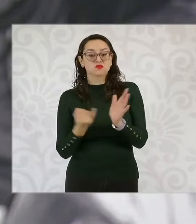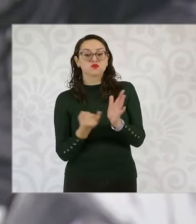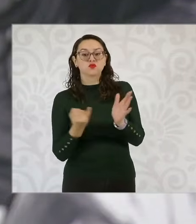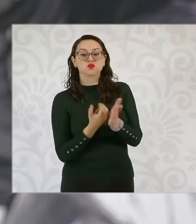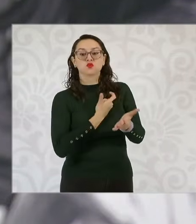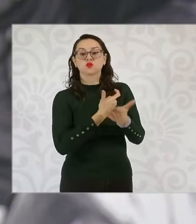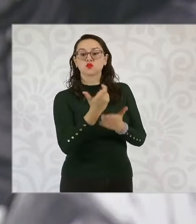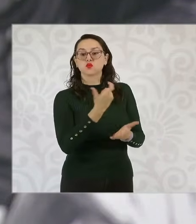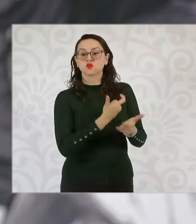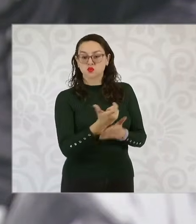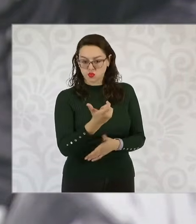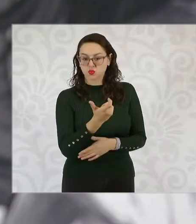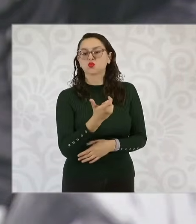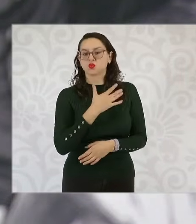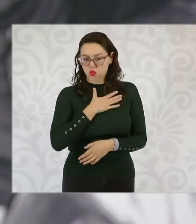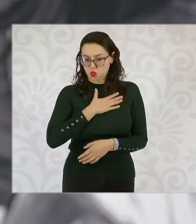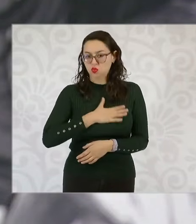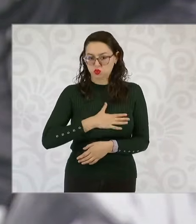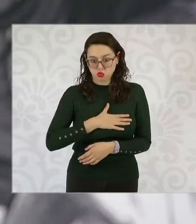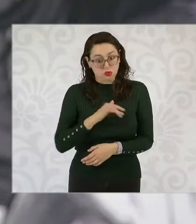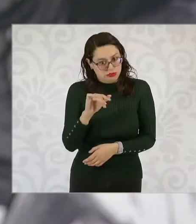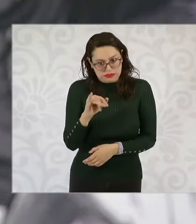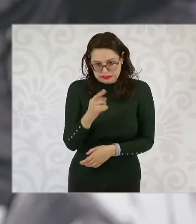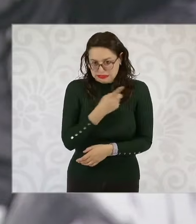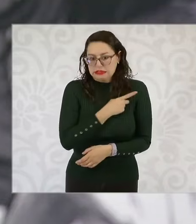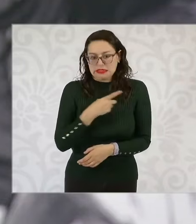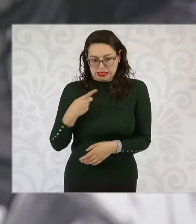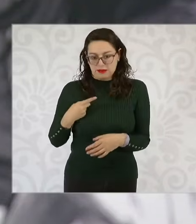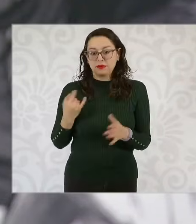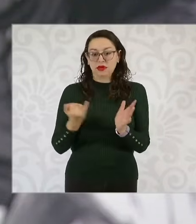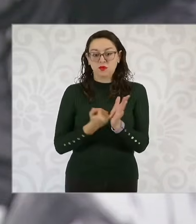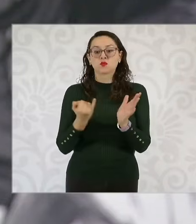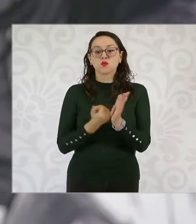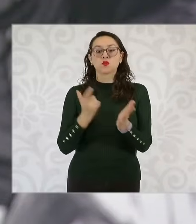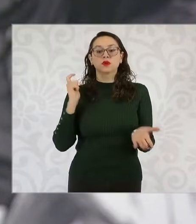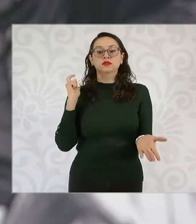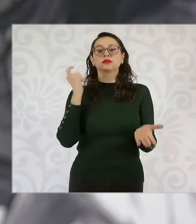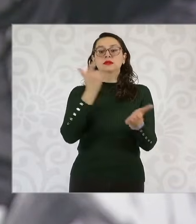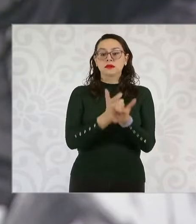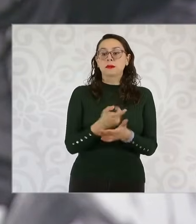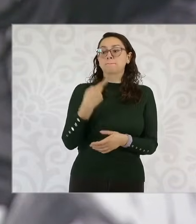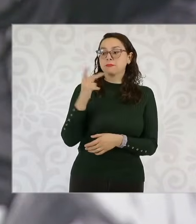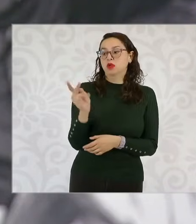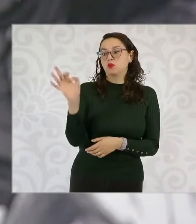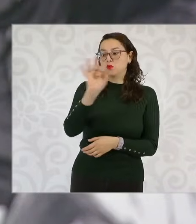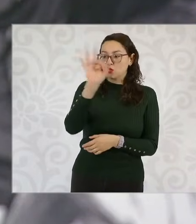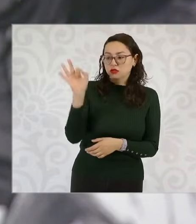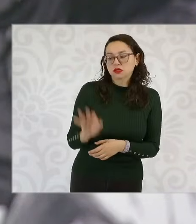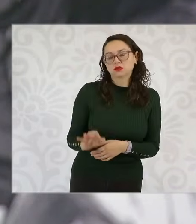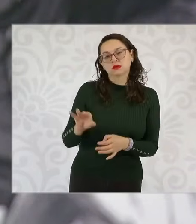aportar a la las finanzas nacionales pero con una tasa impositiva adecuada para sus propias finanzas